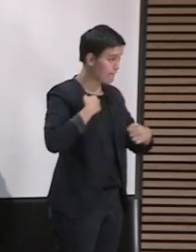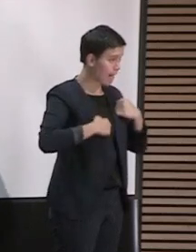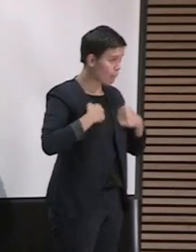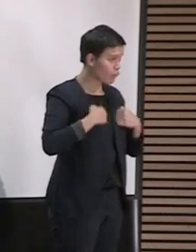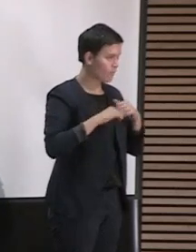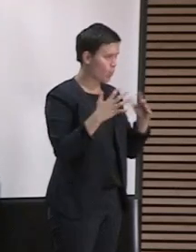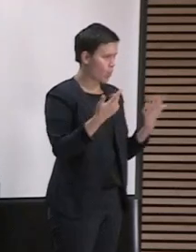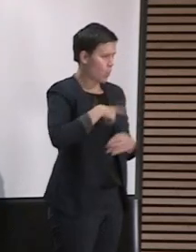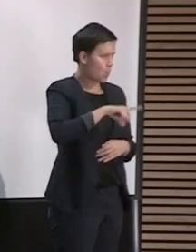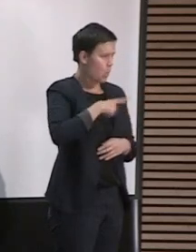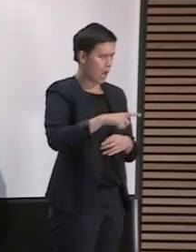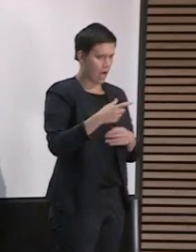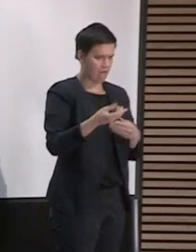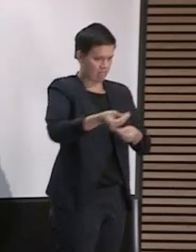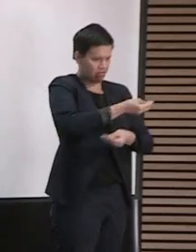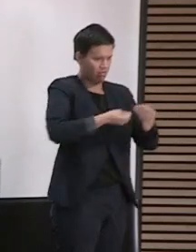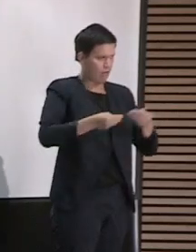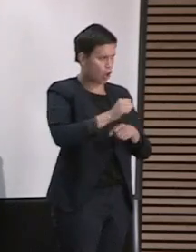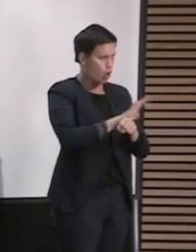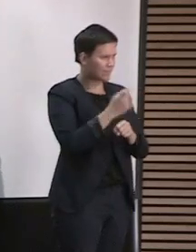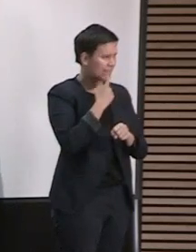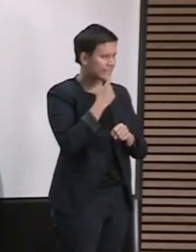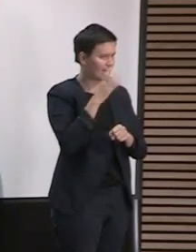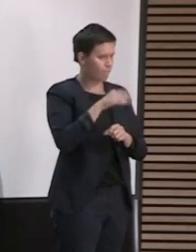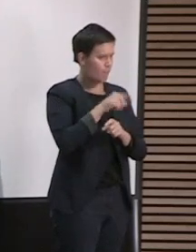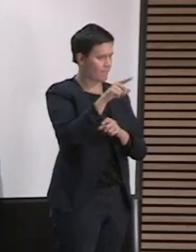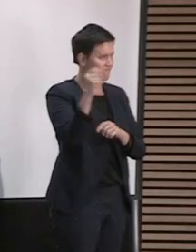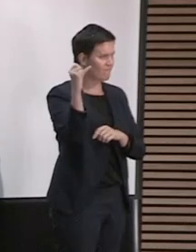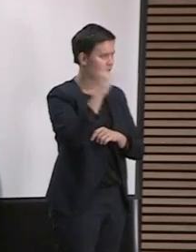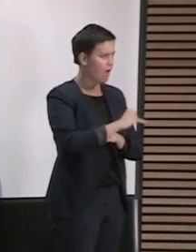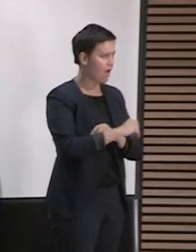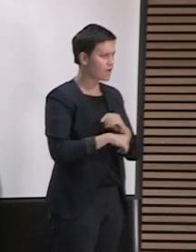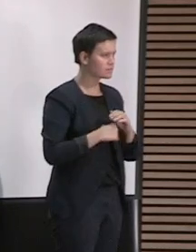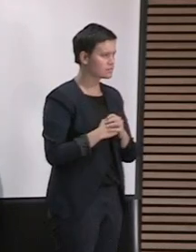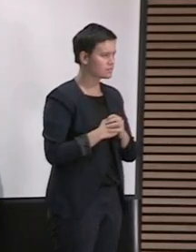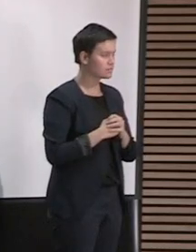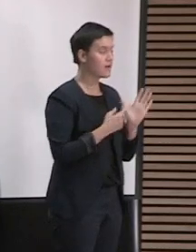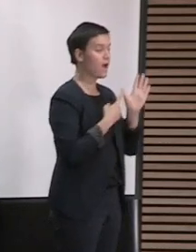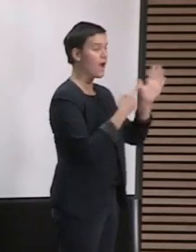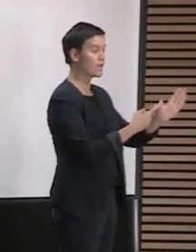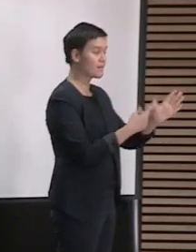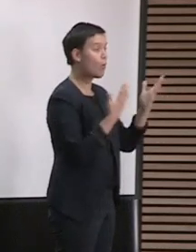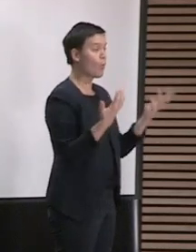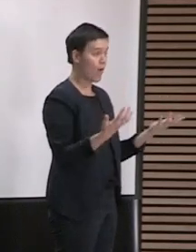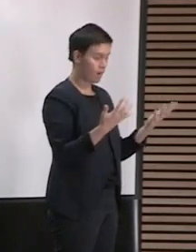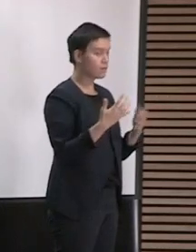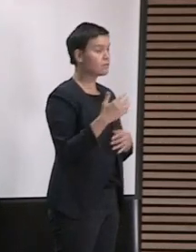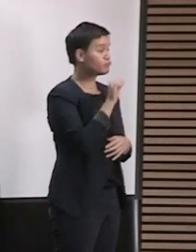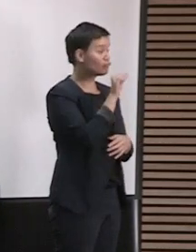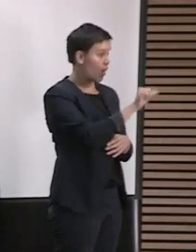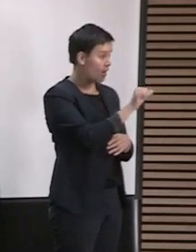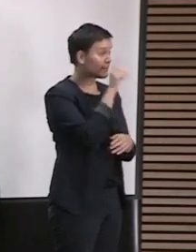ki tetahi atu e kore e mau i te